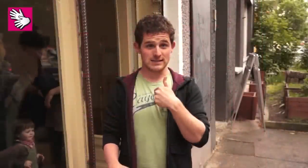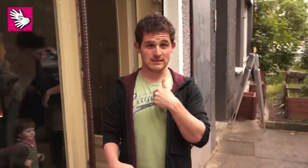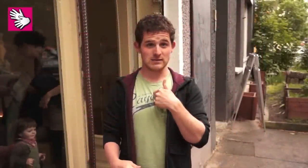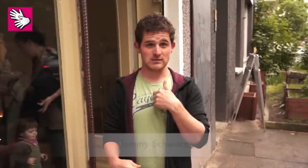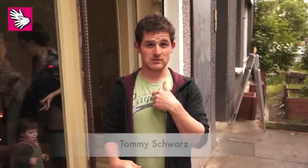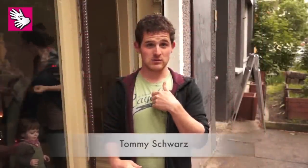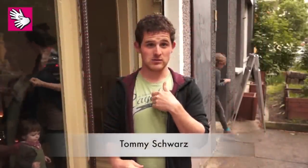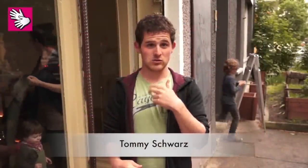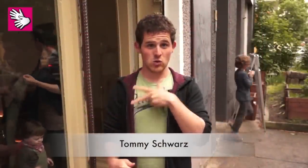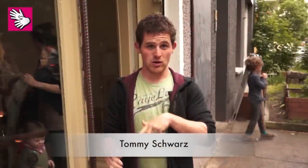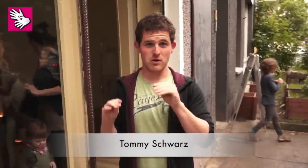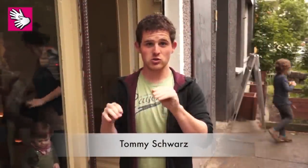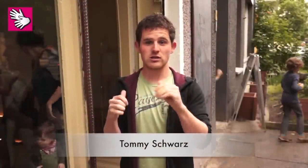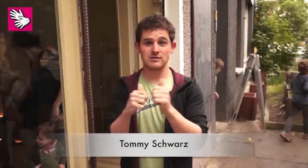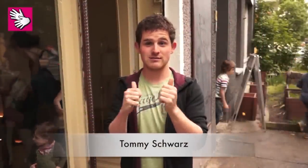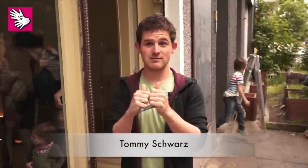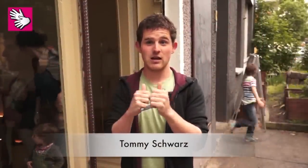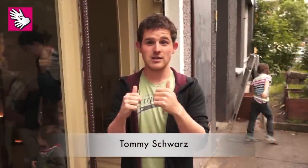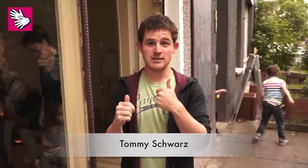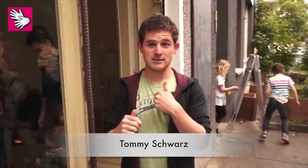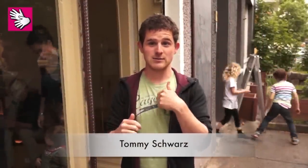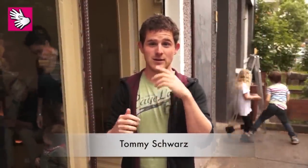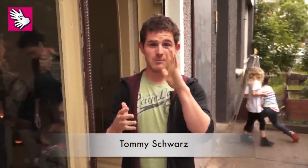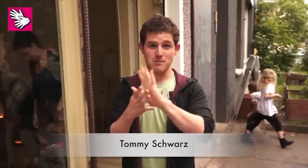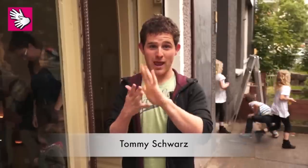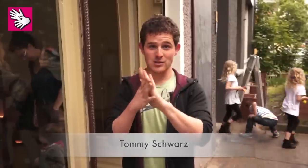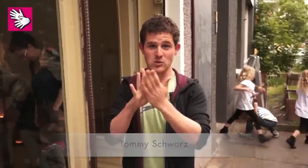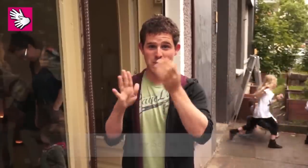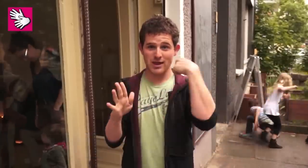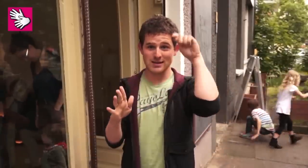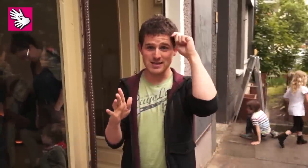Ich habe als sozialpädagogische Assistenz ein Praktikum in Berlin gemacht.